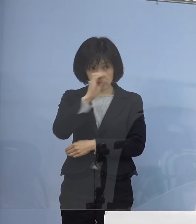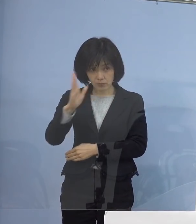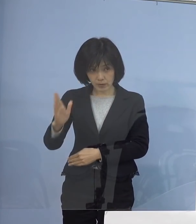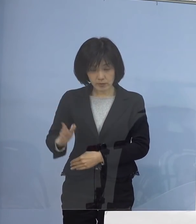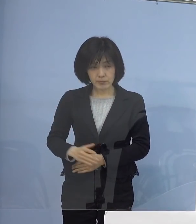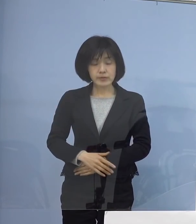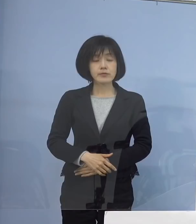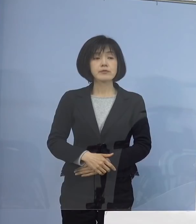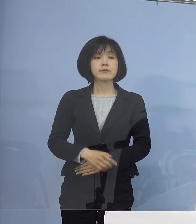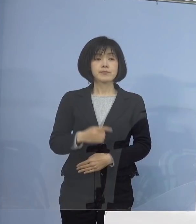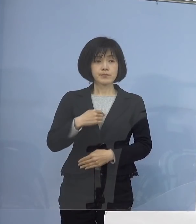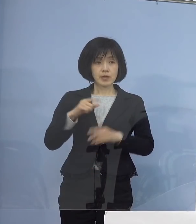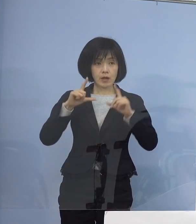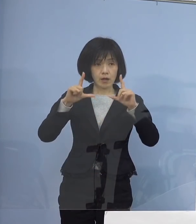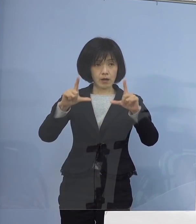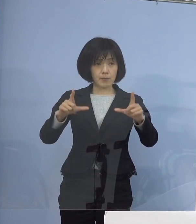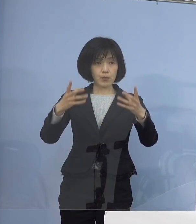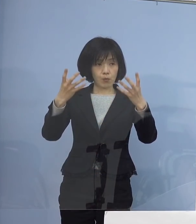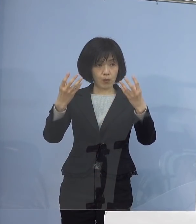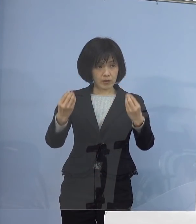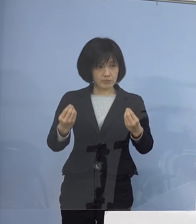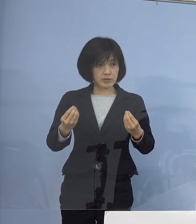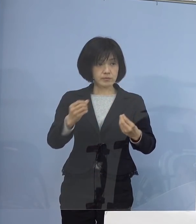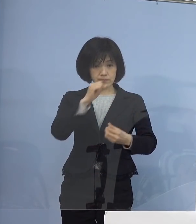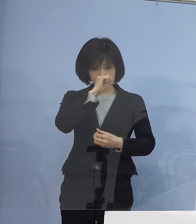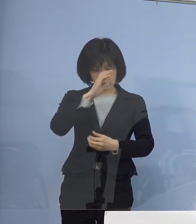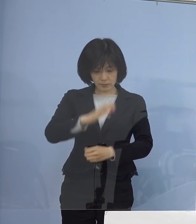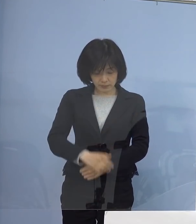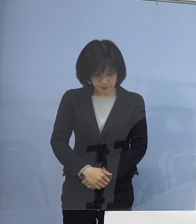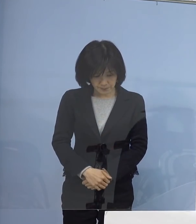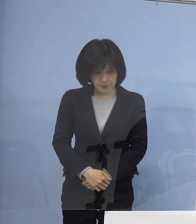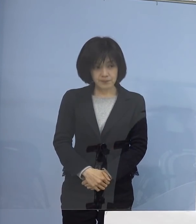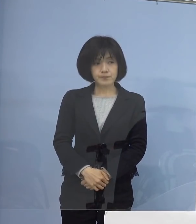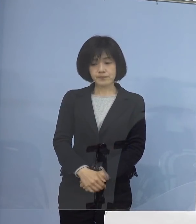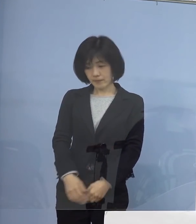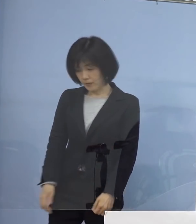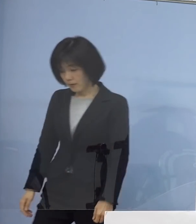私の方からは以上です どうぞよろしくお願いをいたします